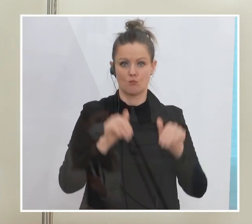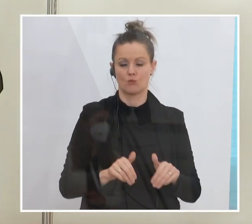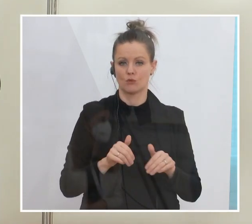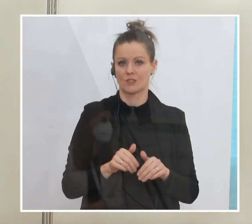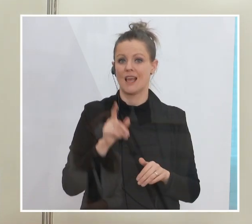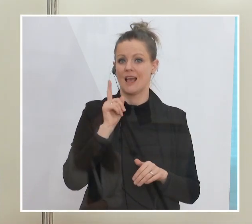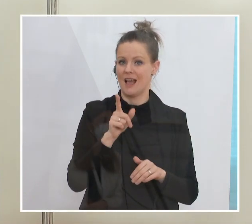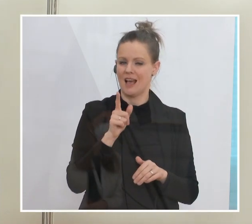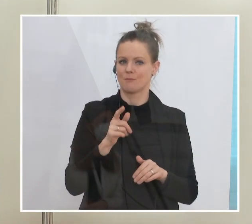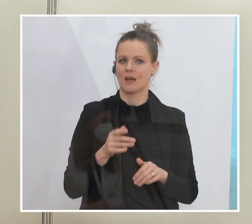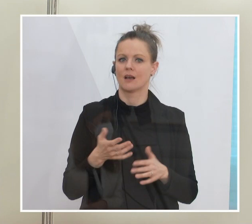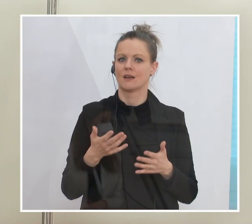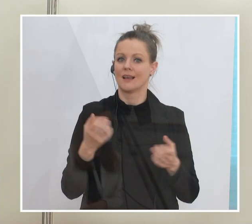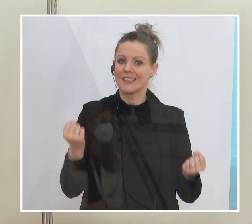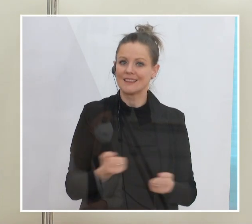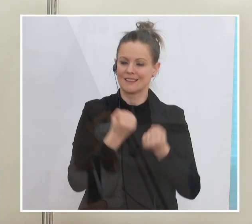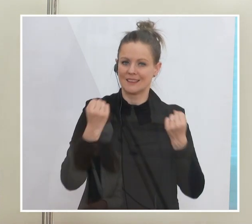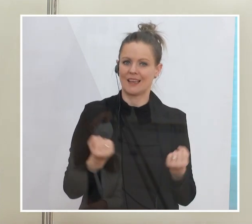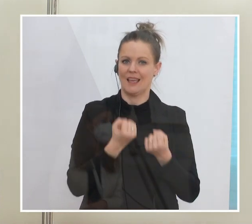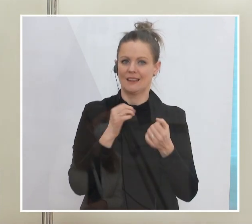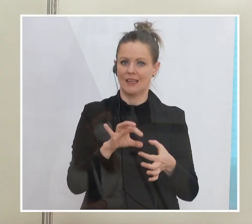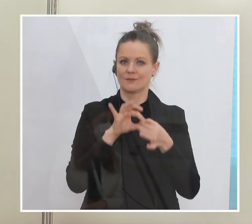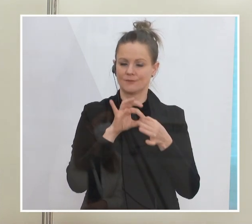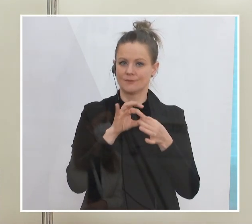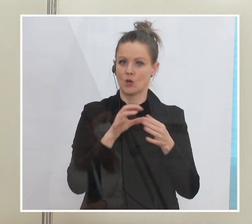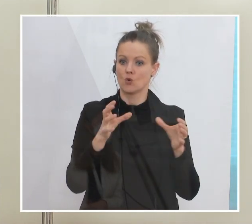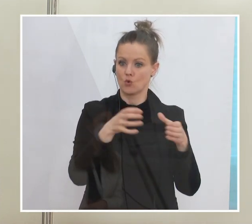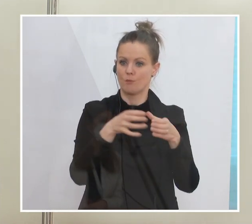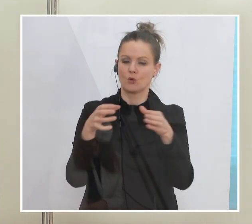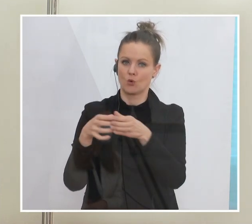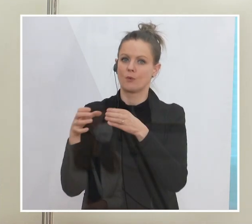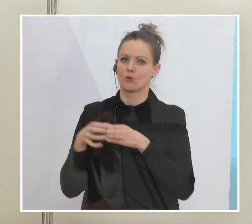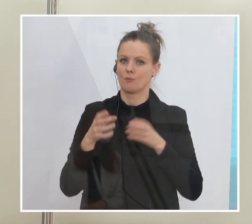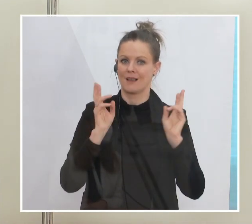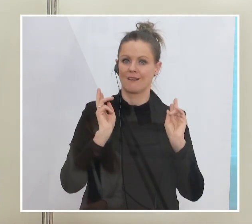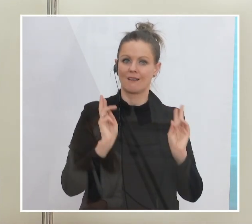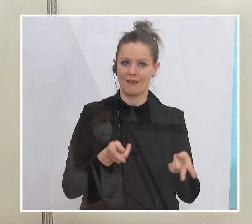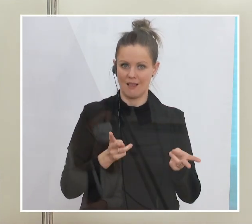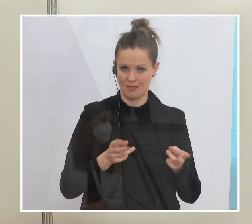entsprechenden Trainings in den entsprechenden Gruppen so stattfinden können. Das allerdings